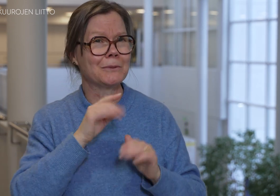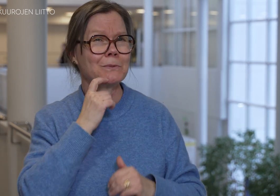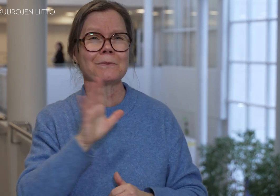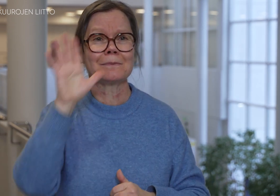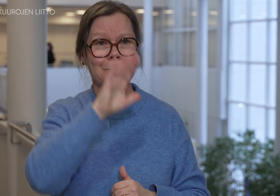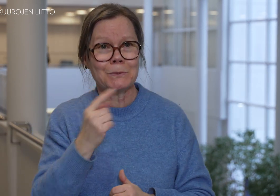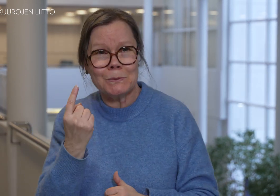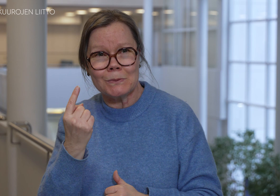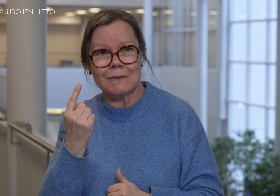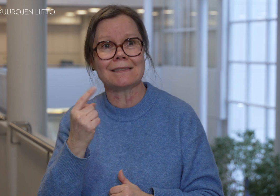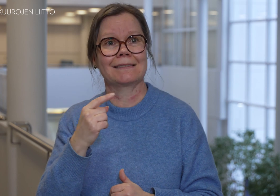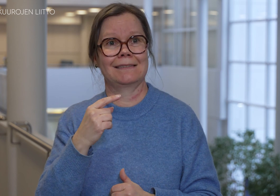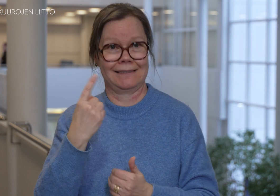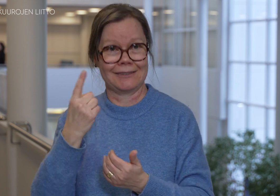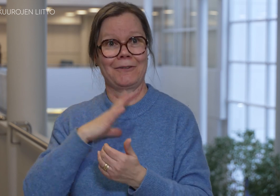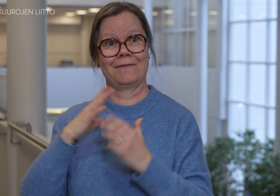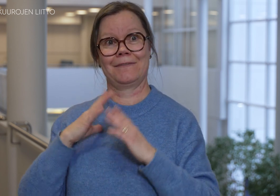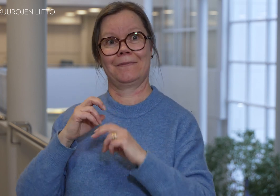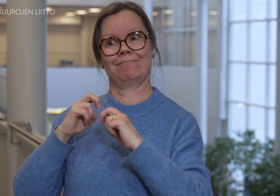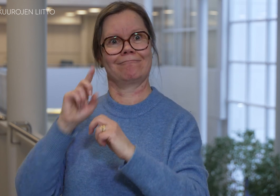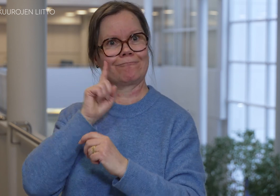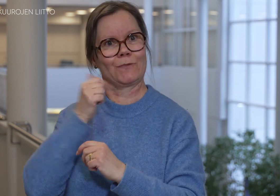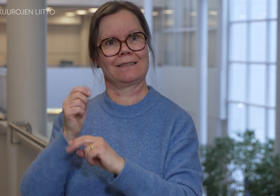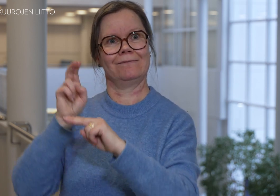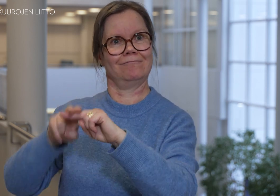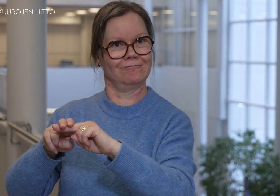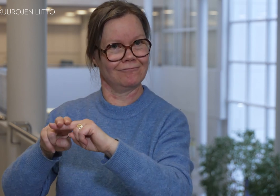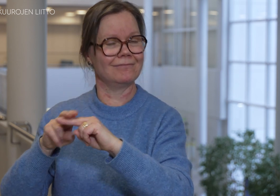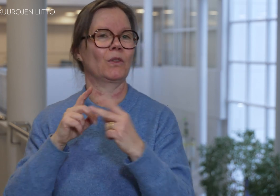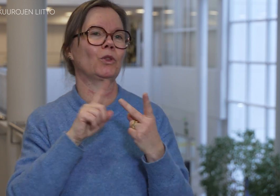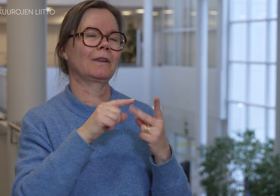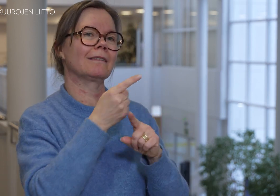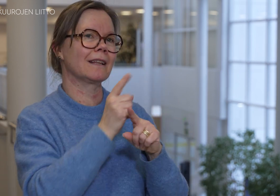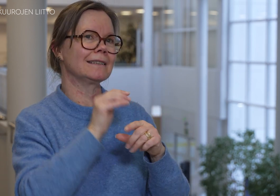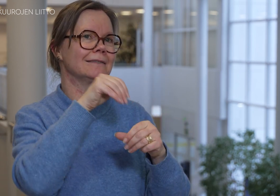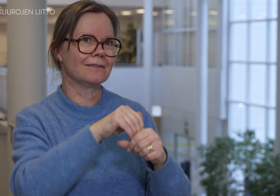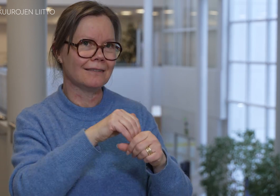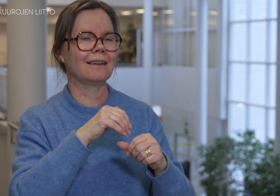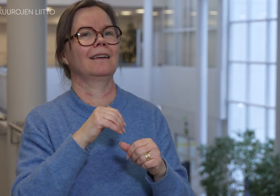Suomessa on vain yksi kuuro vammaisneuvoston jäsenenä. Toinen kuuro on varajäsenenä.